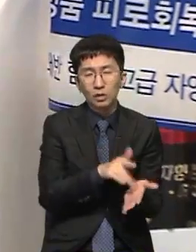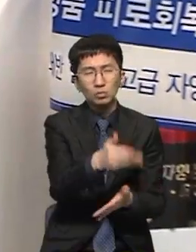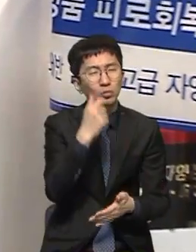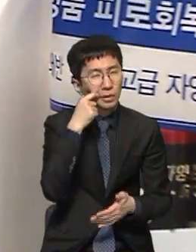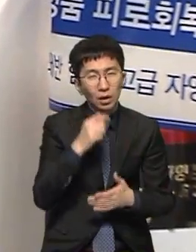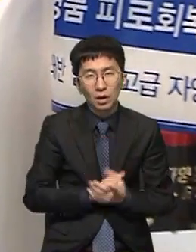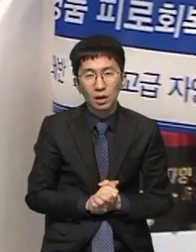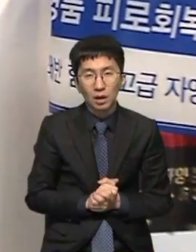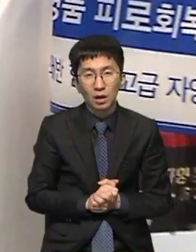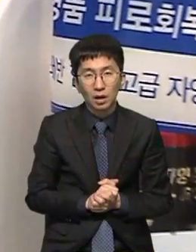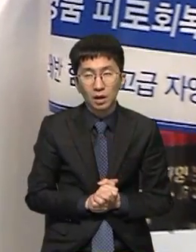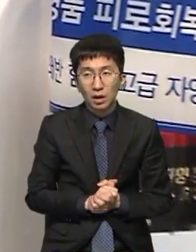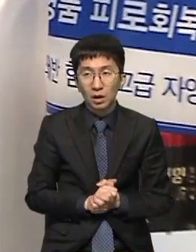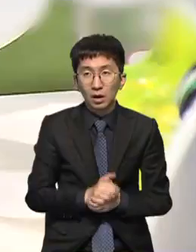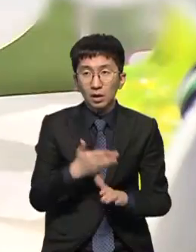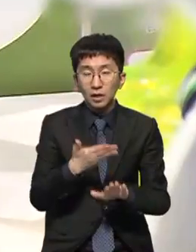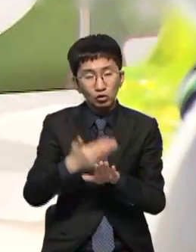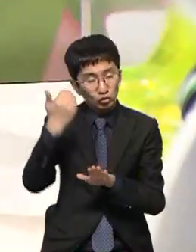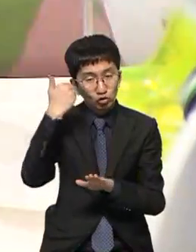(기자) 일부 확진자와 가족들은 다른 지역 약국까지 찾아다닙니다.